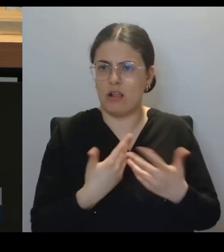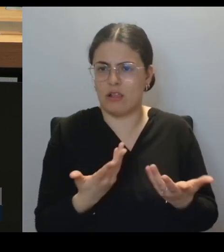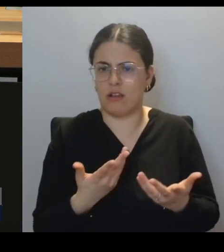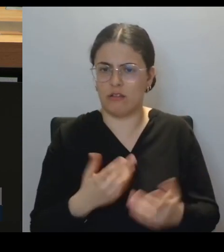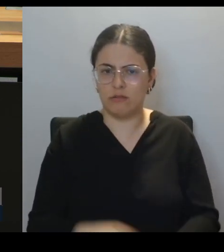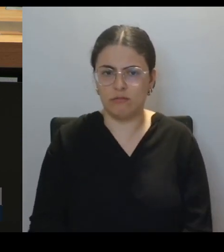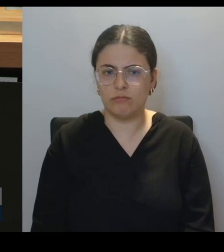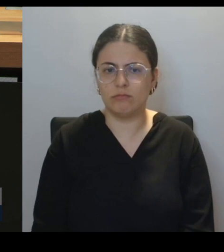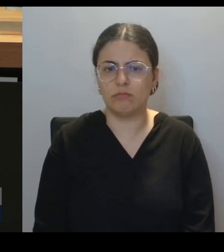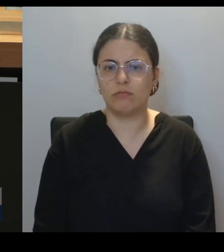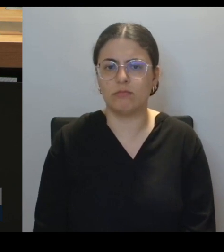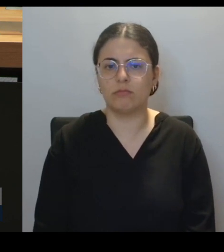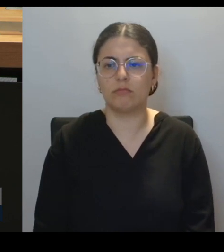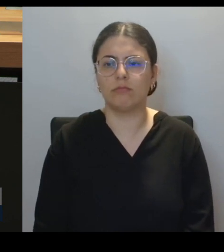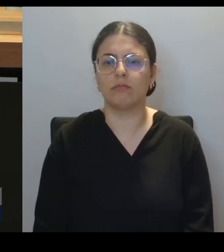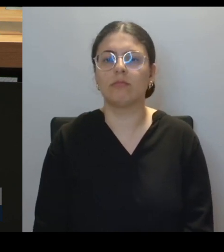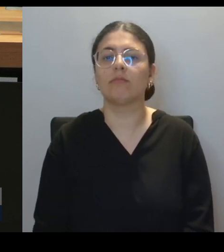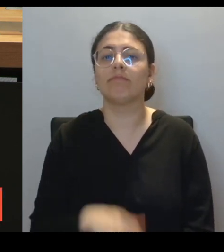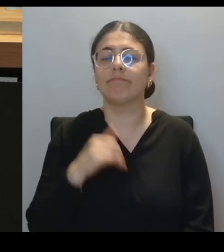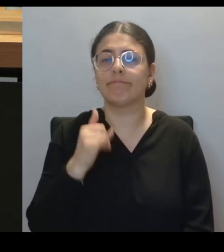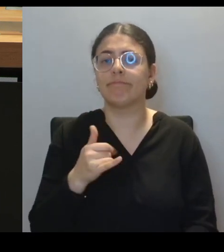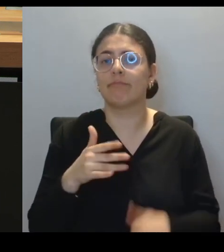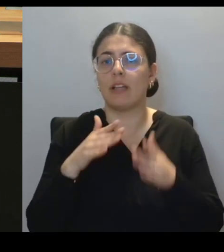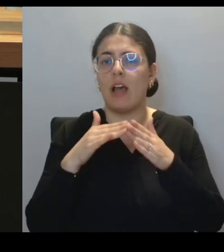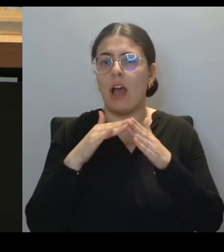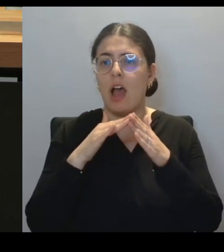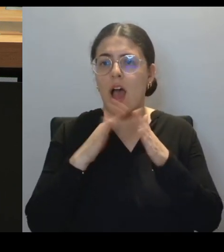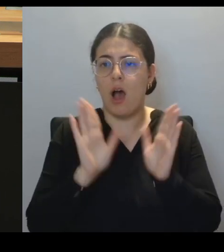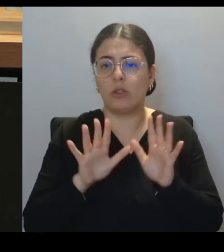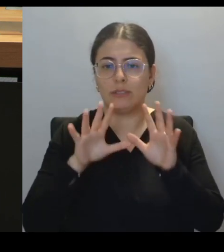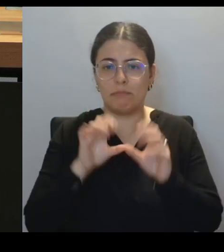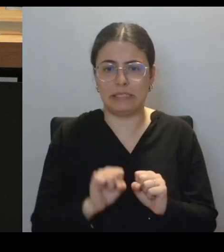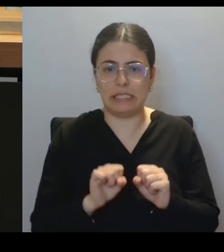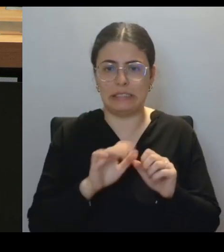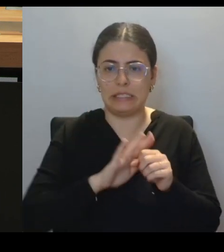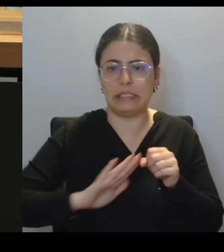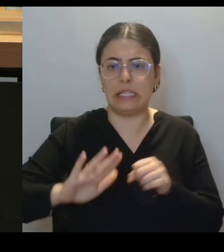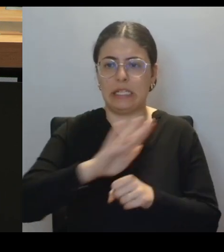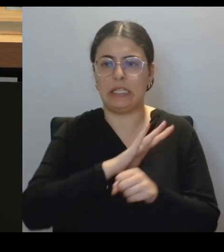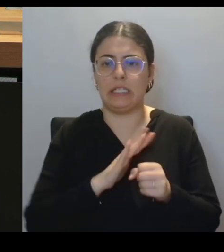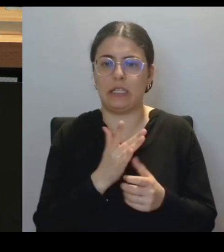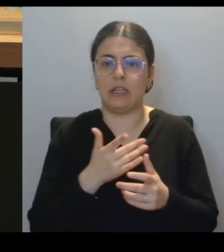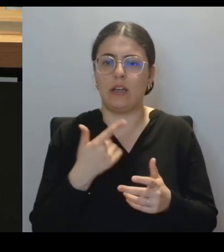die einerseits den Staat und die soziale Marktwirtschaft ablehnt und